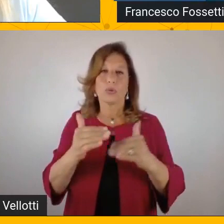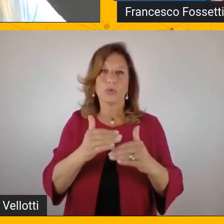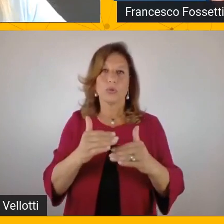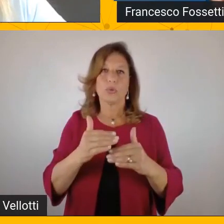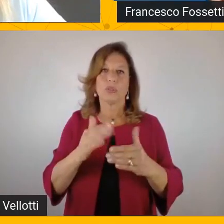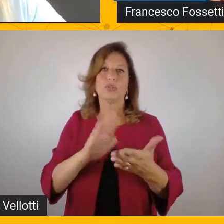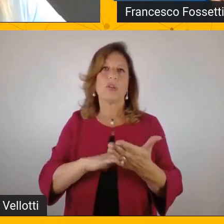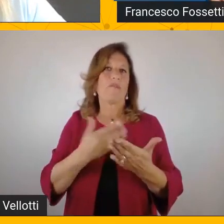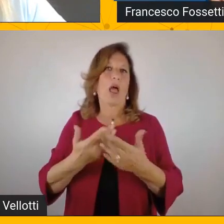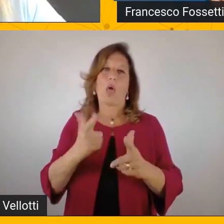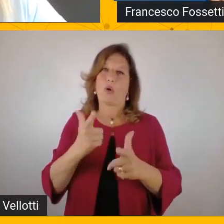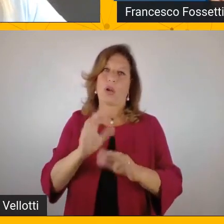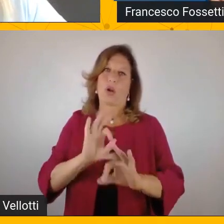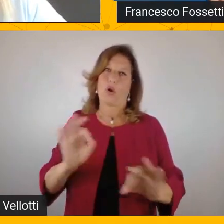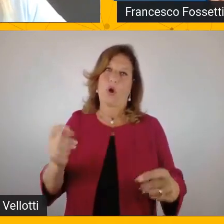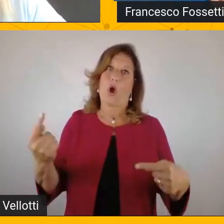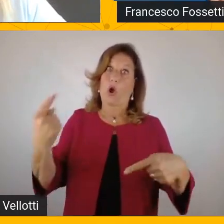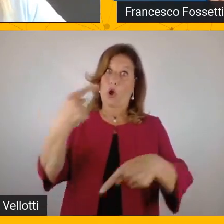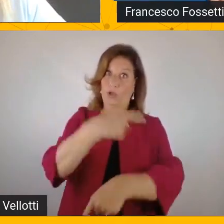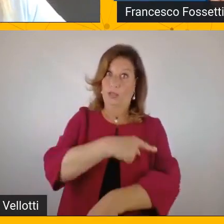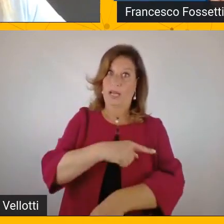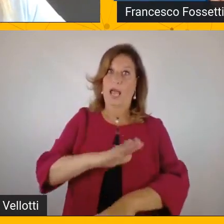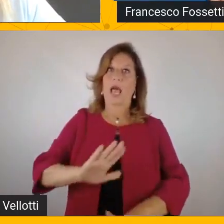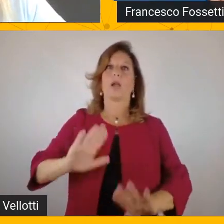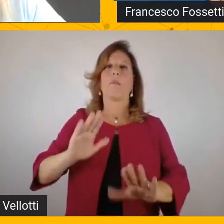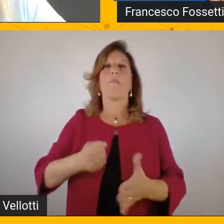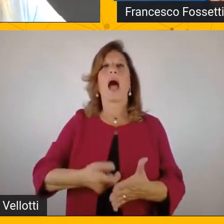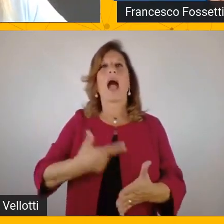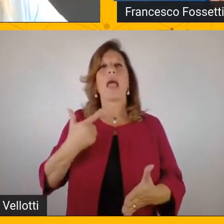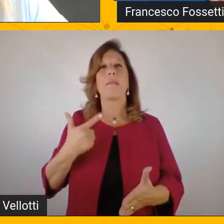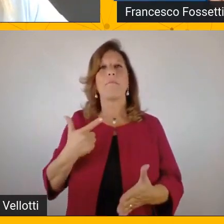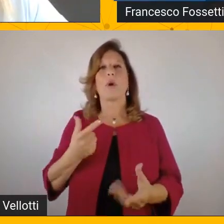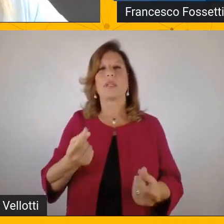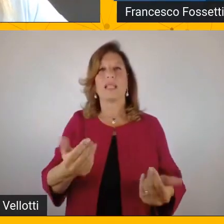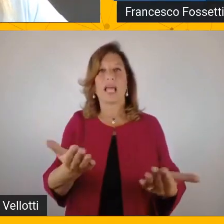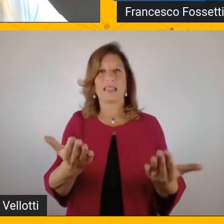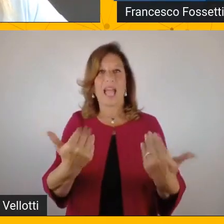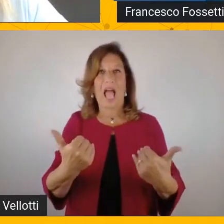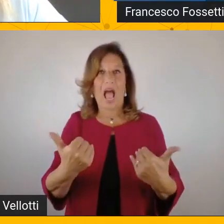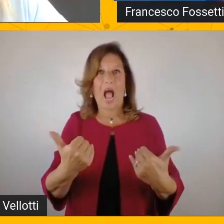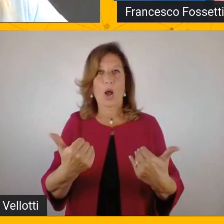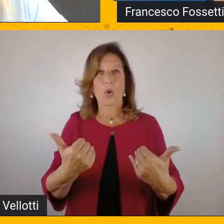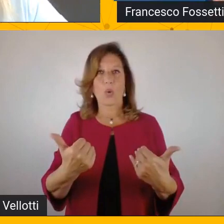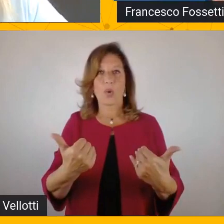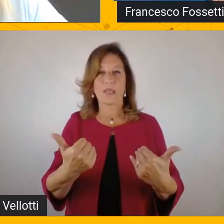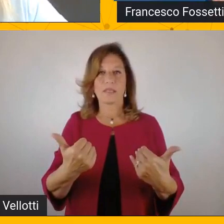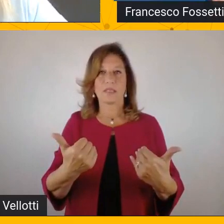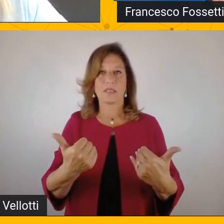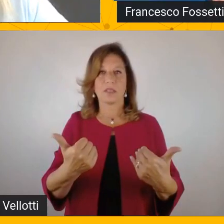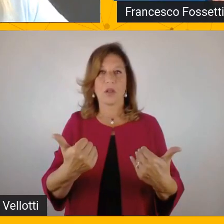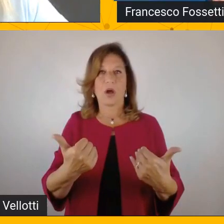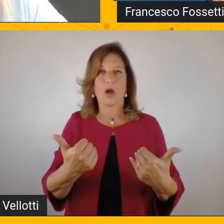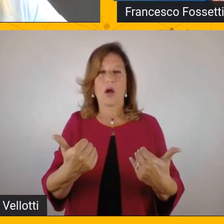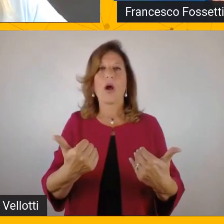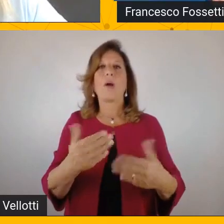abbia valore. È è tutto il contrario. Però l'importante è che appunto l'acquisto del